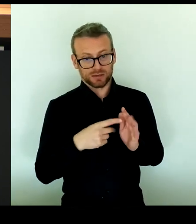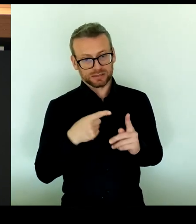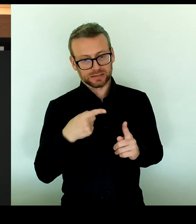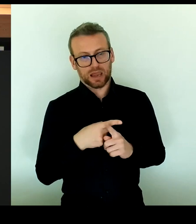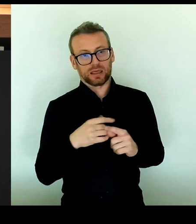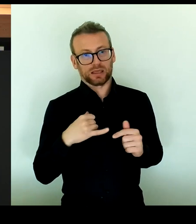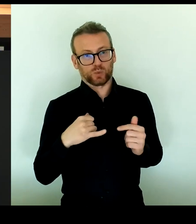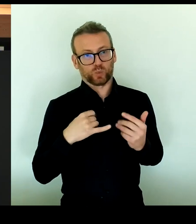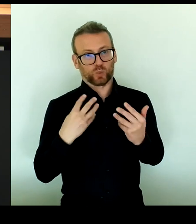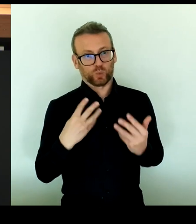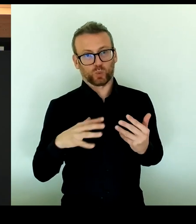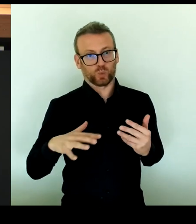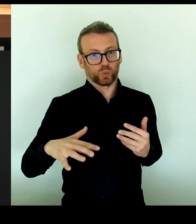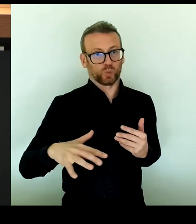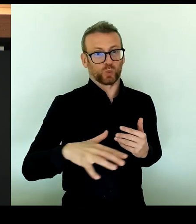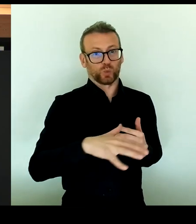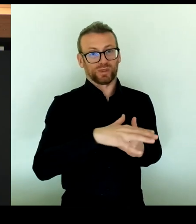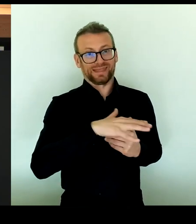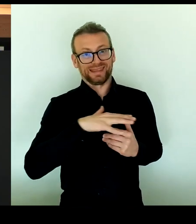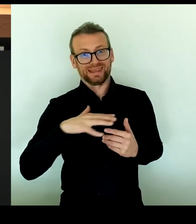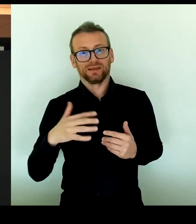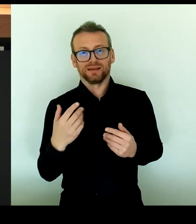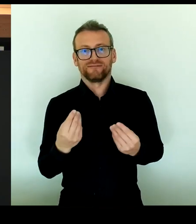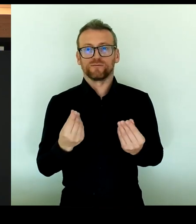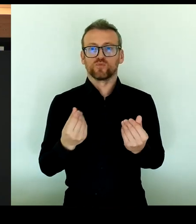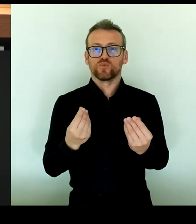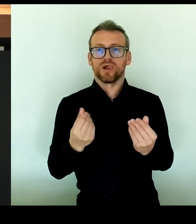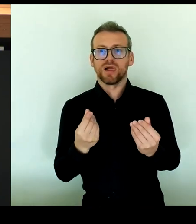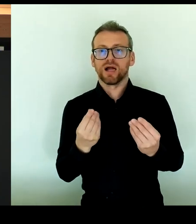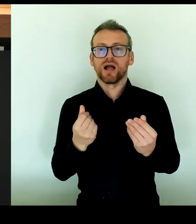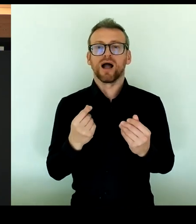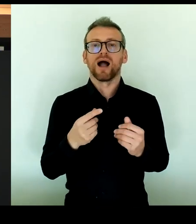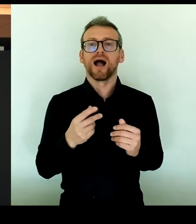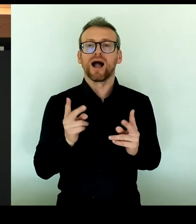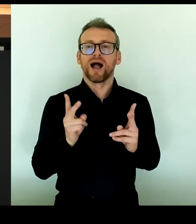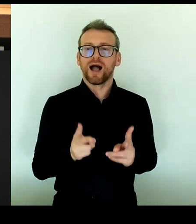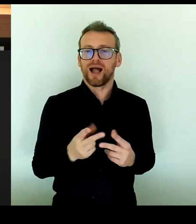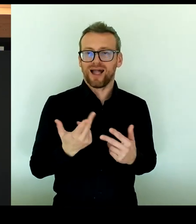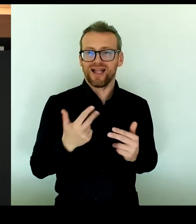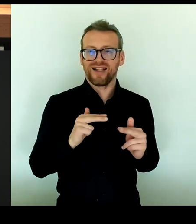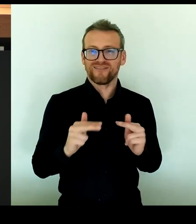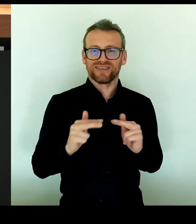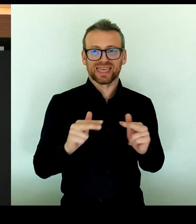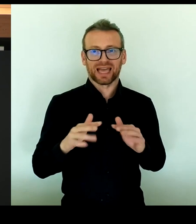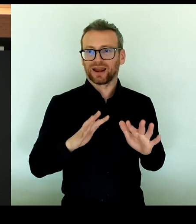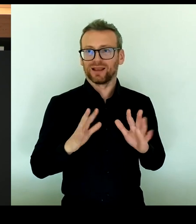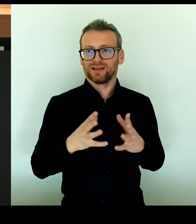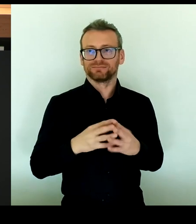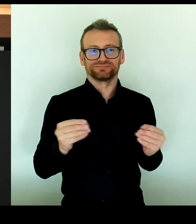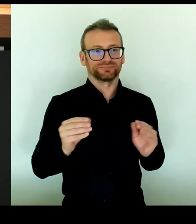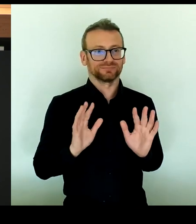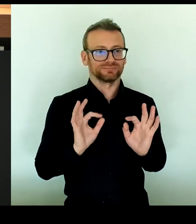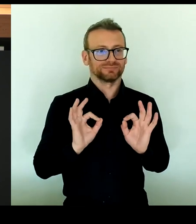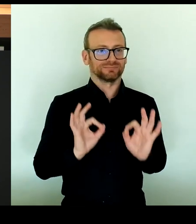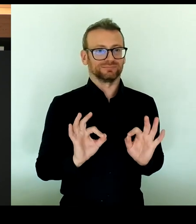Verkehrsinfrastruktur, die Straßenbahn-Planung, beispielsweise, aber auch die Verlängerung der S75, U-Bahn-Planung finden so gut wie gar nicht statt.